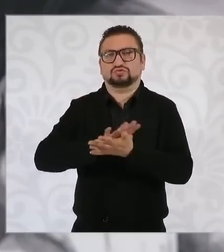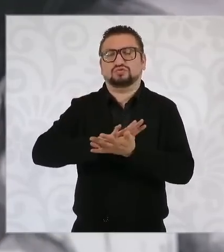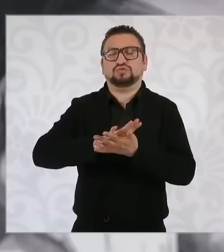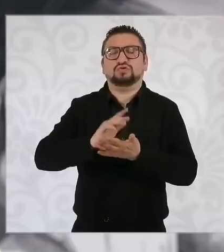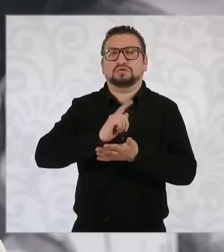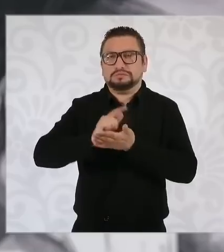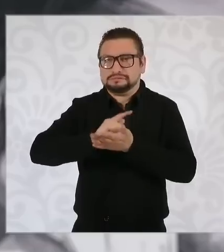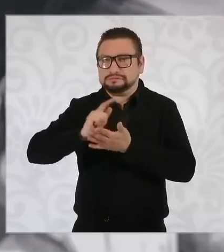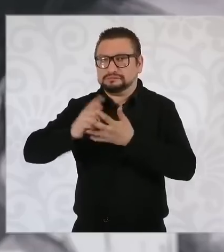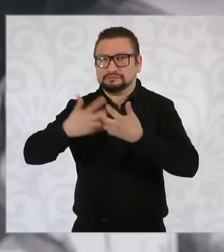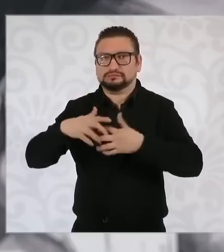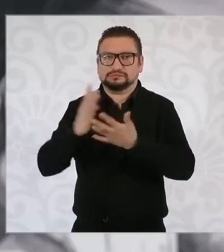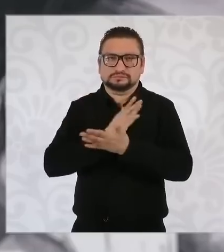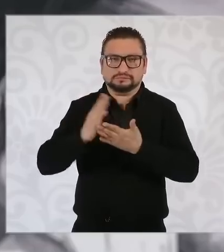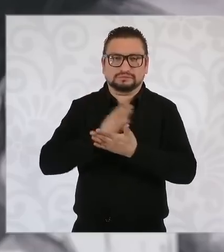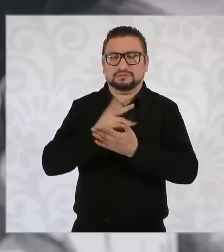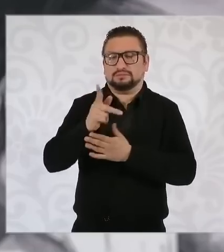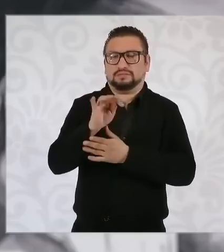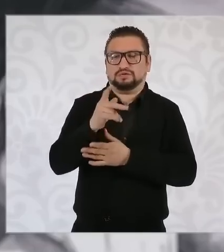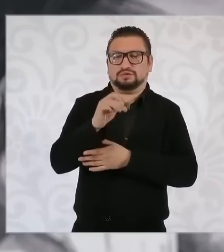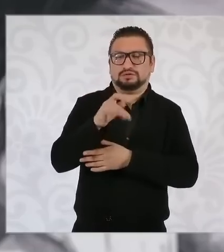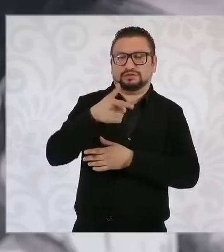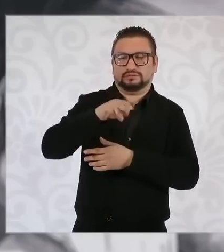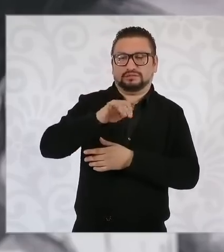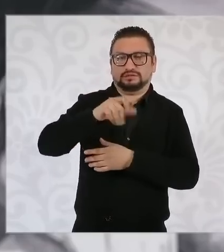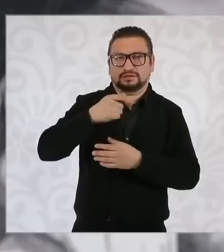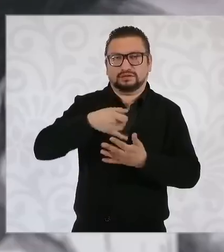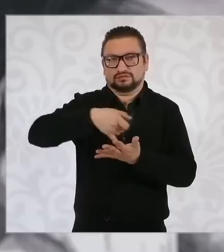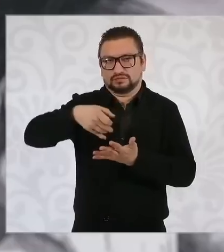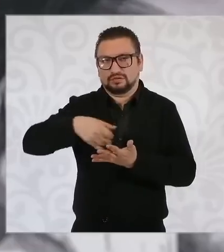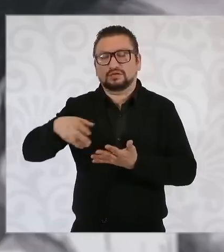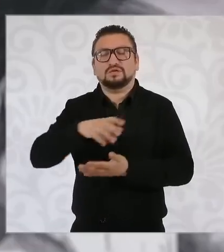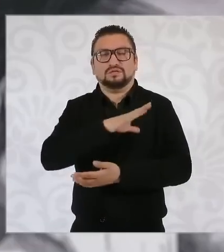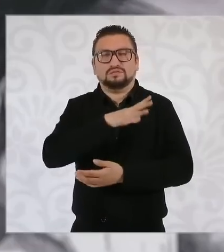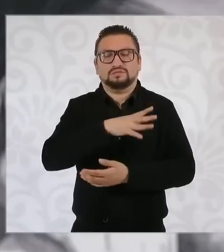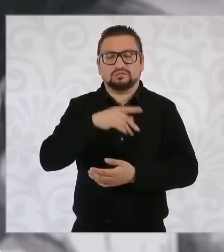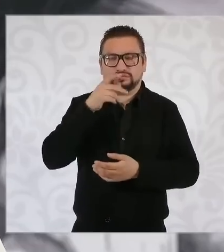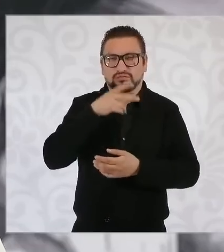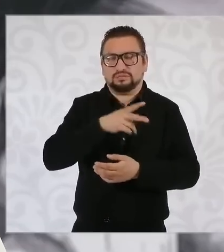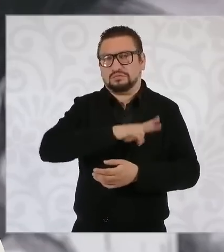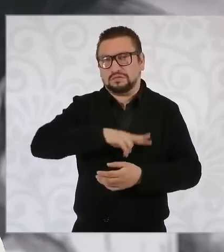a separar en petroquímica fertilizantes y refinación y luego seguimos con la parte